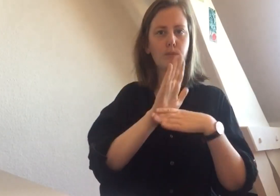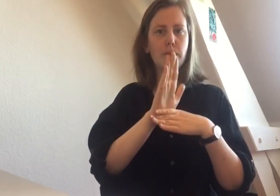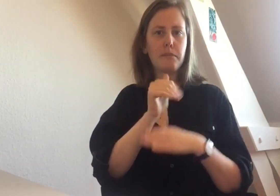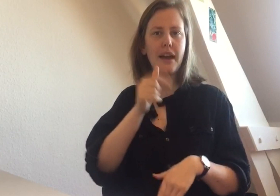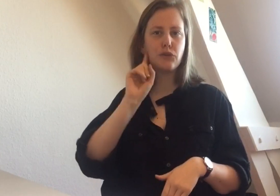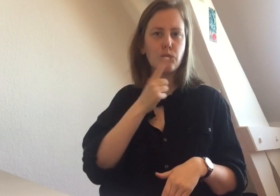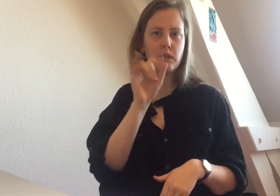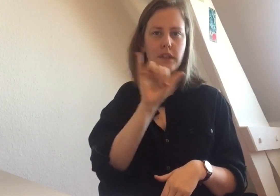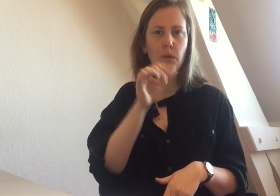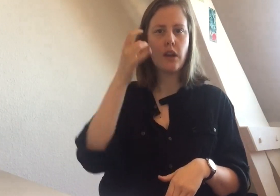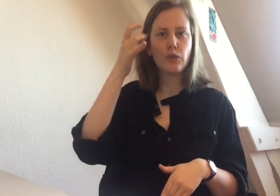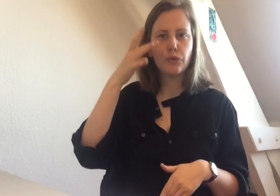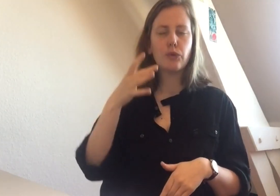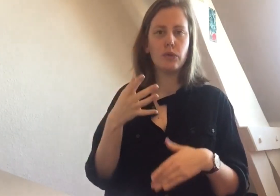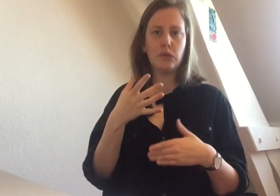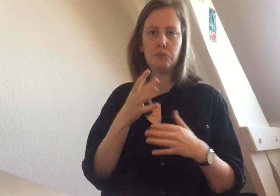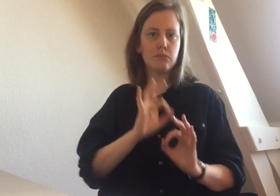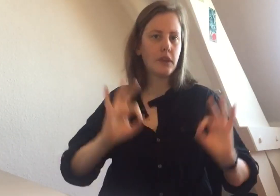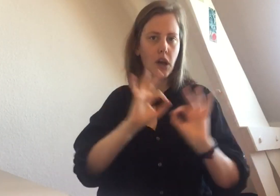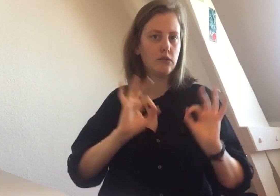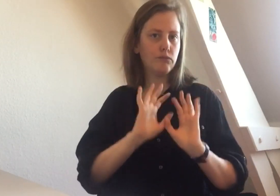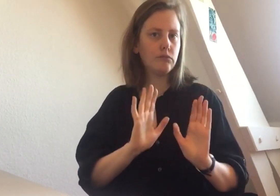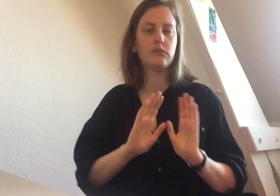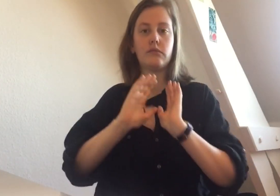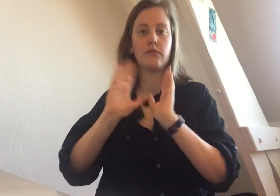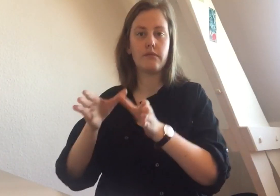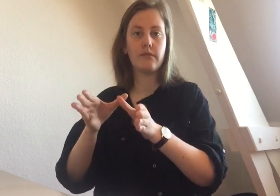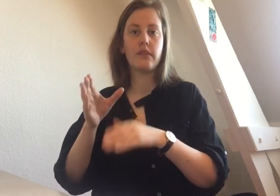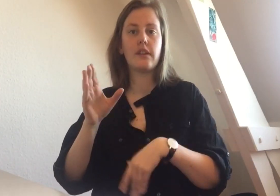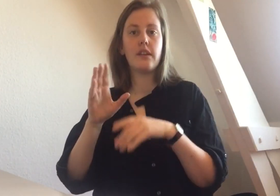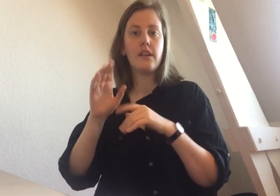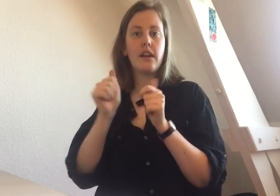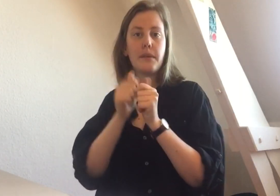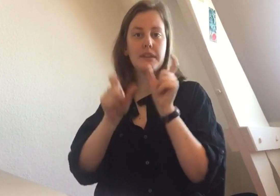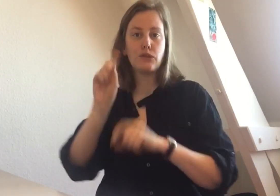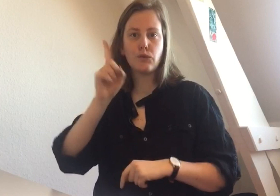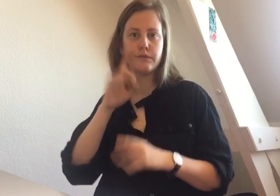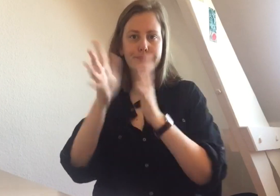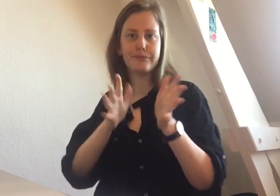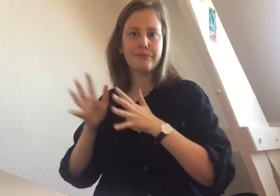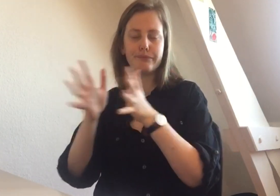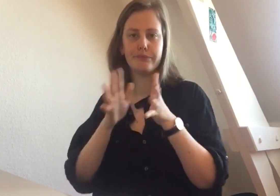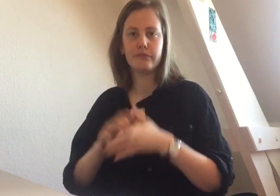je ne montrais pas ce qu'être une personne sourde, culturellement parlant, rien du tout. Tandis que je signais avec les sourds